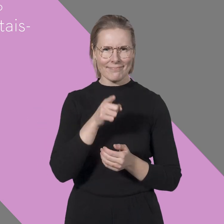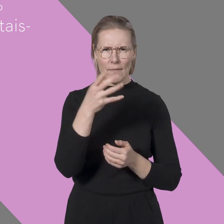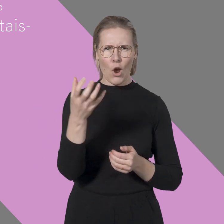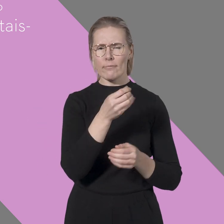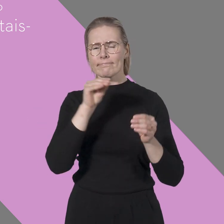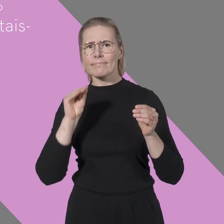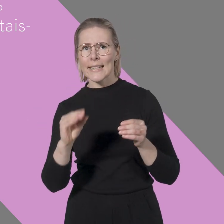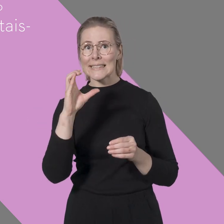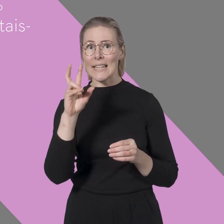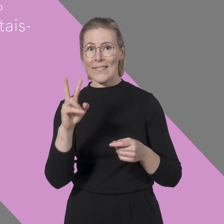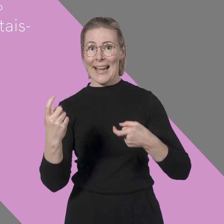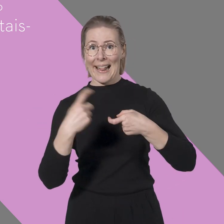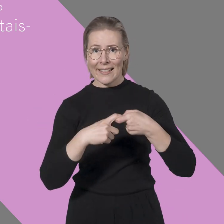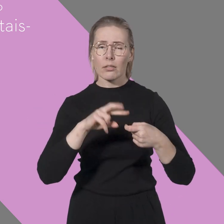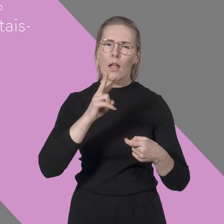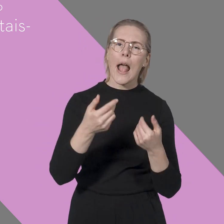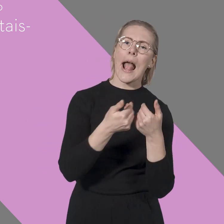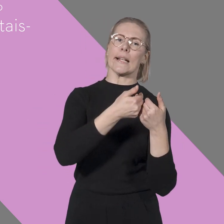Voit liittää ansioluettelosi (CV) mukaan hakemukseen -